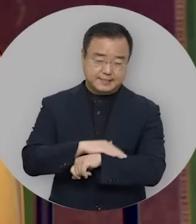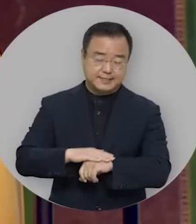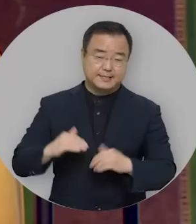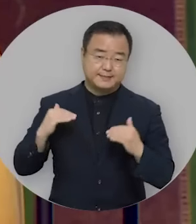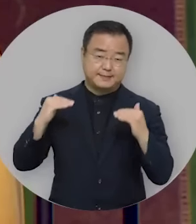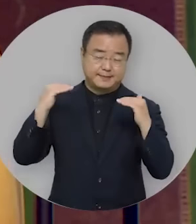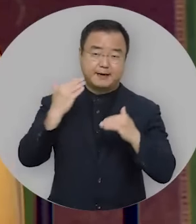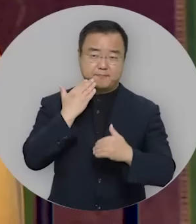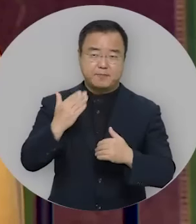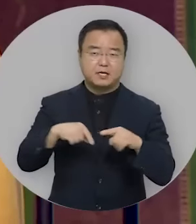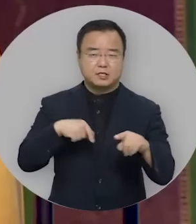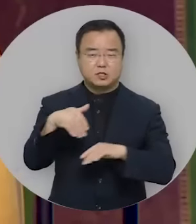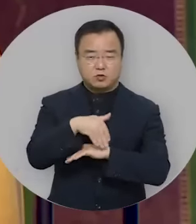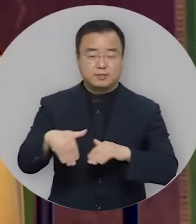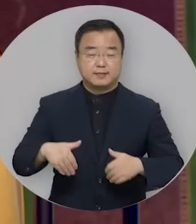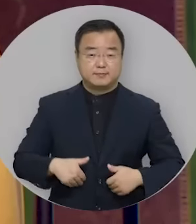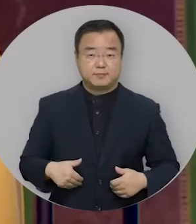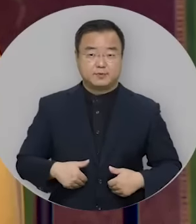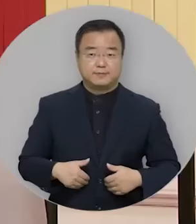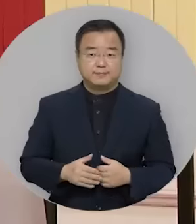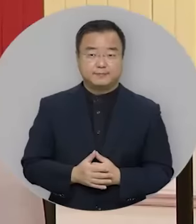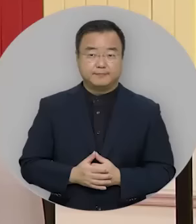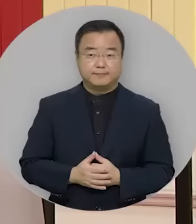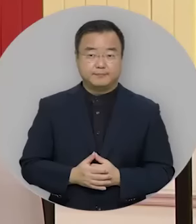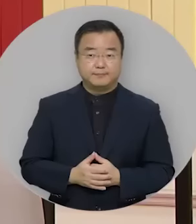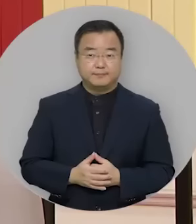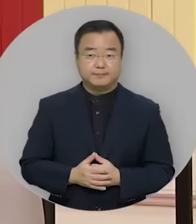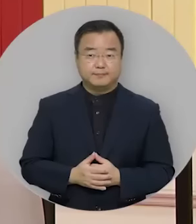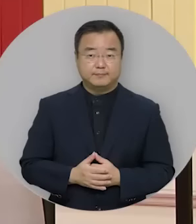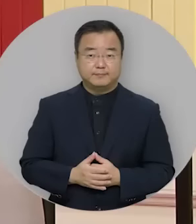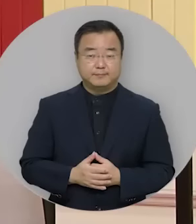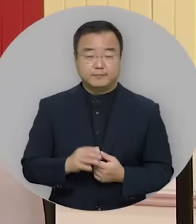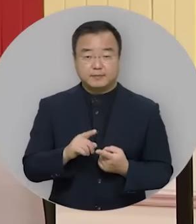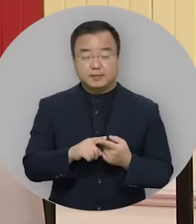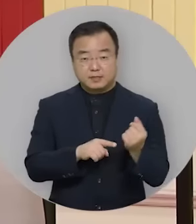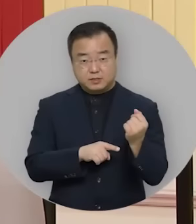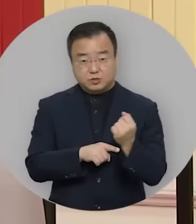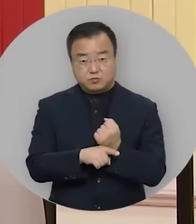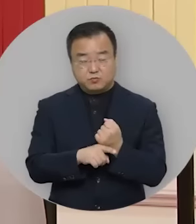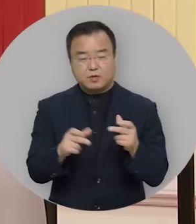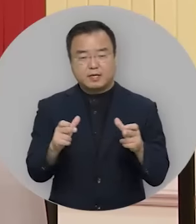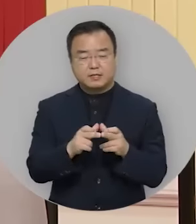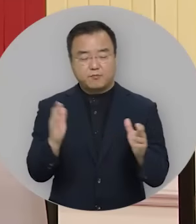지원하는 정책이 필요하다고 생각합니다. 그렇기 때문에 장애 학생들이 특수학급에서